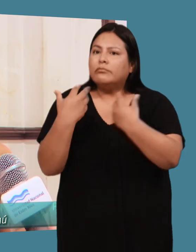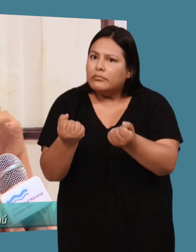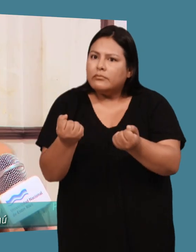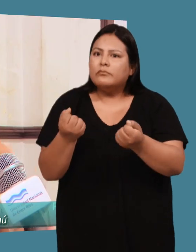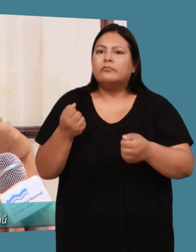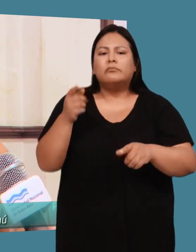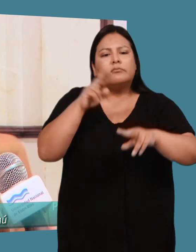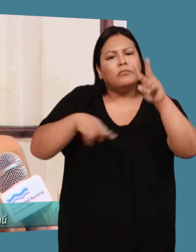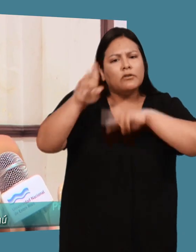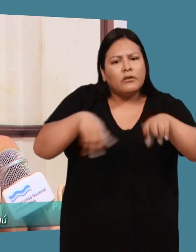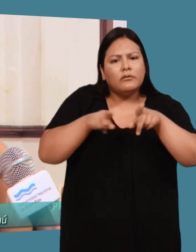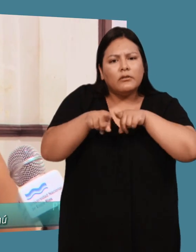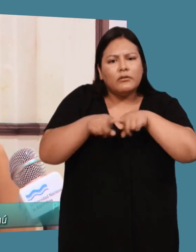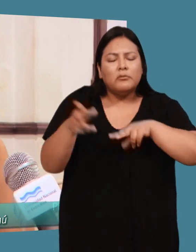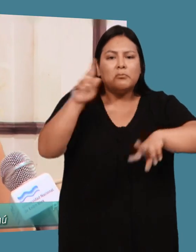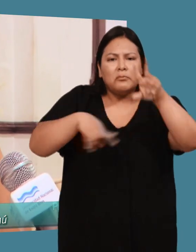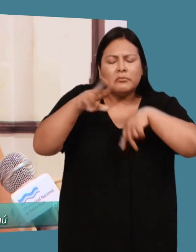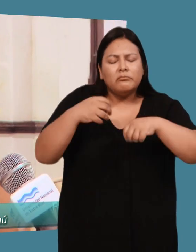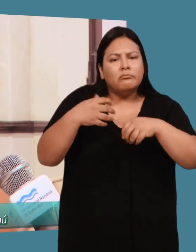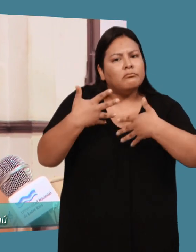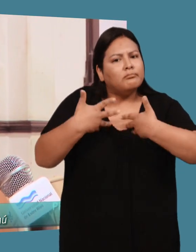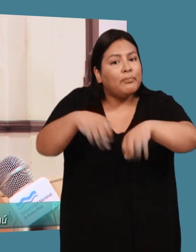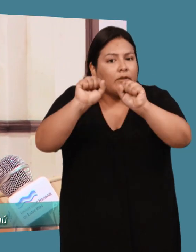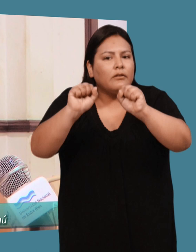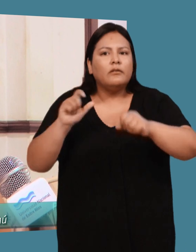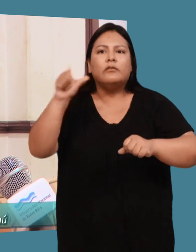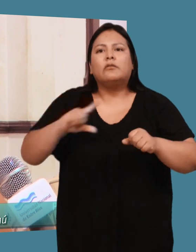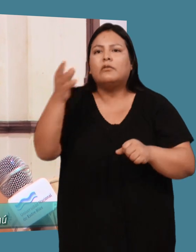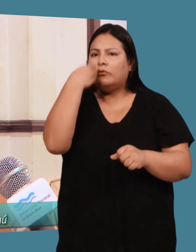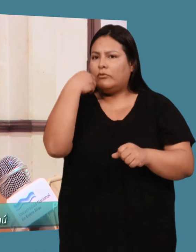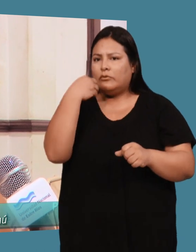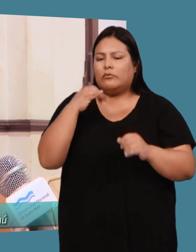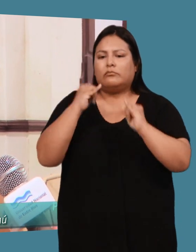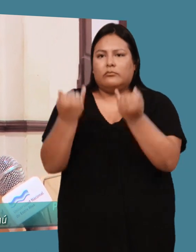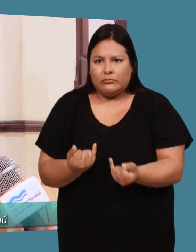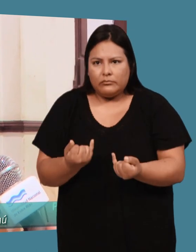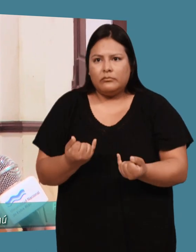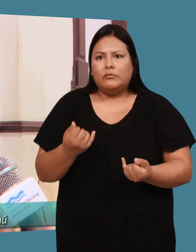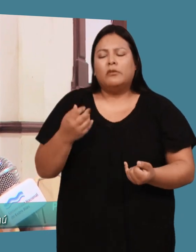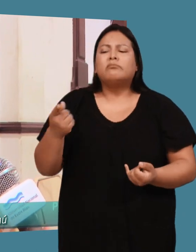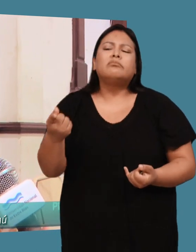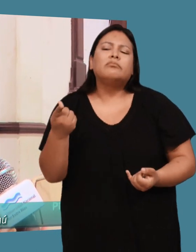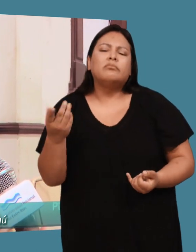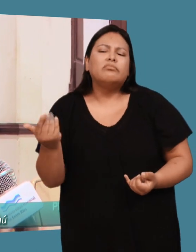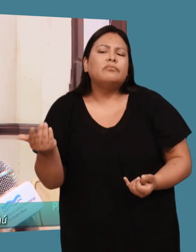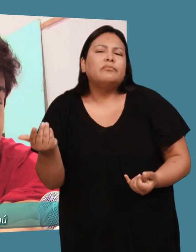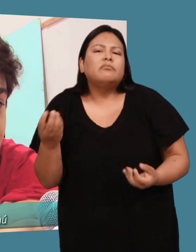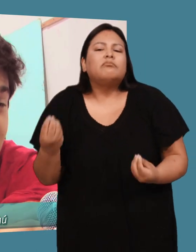Buscando diferentes carreras en Gualeguaychú, encontré la Licenciatura en Nutrición. Y estuve mirando de que se trataba y bueno me gustó.